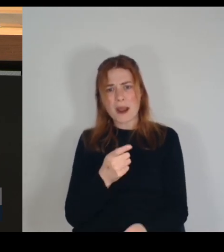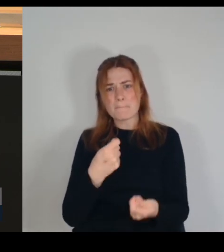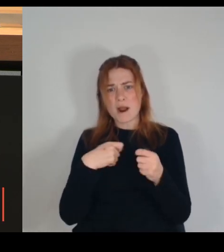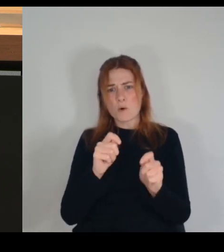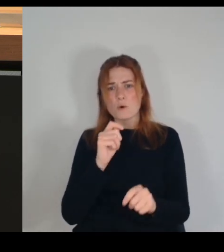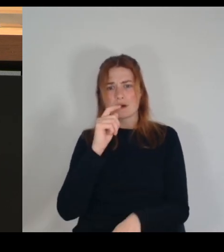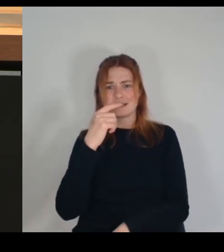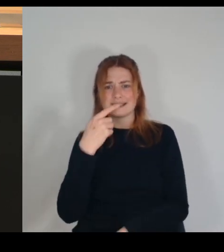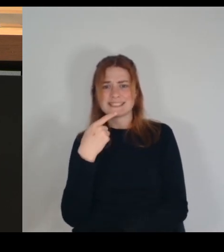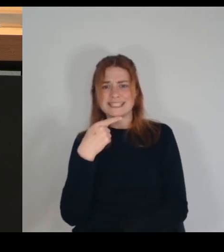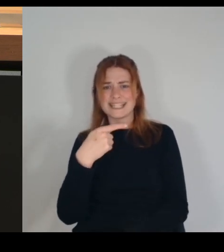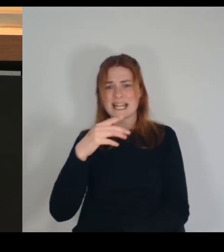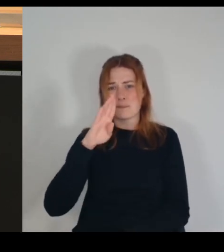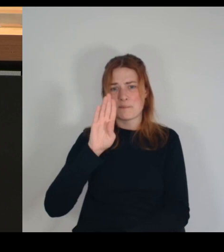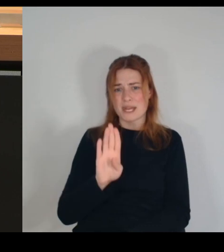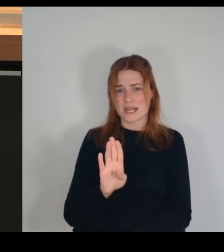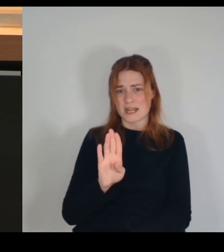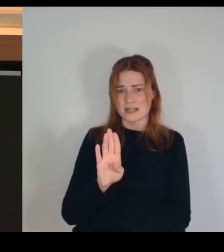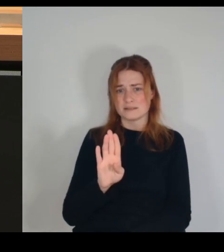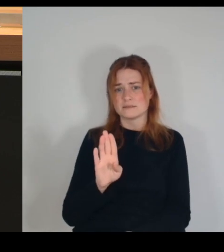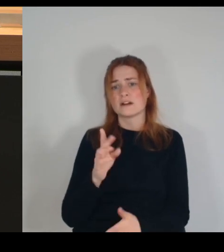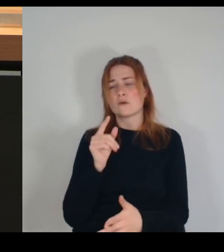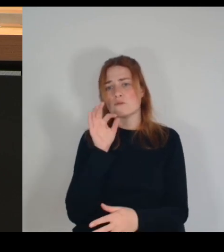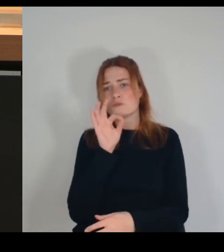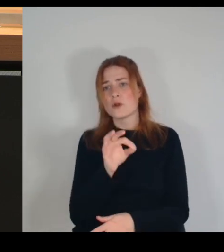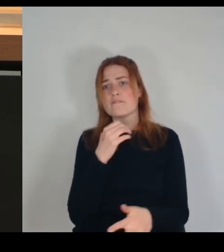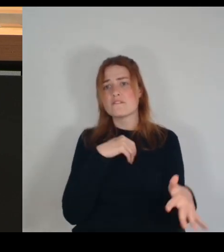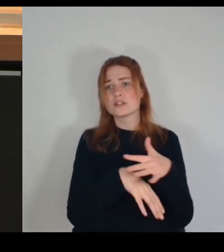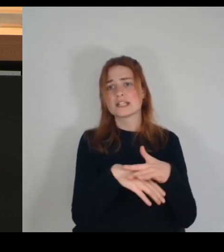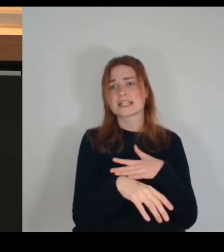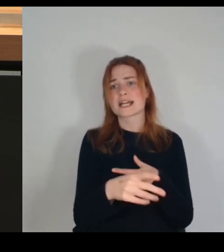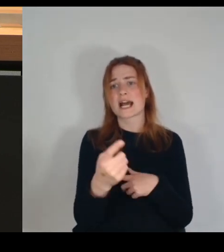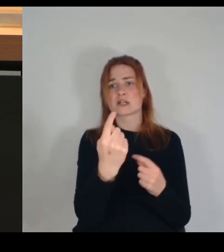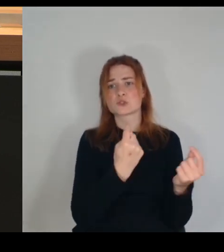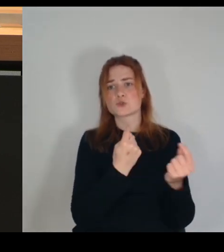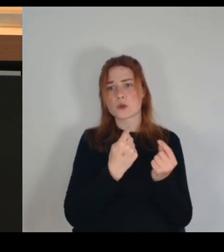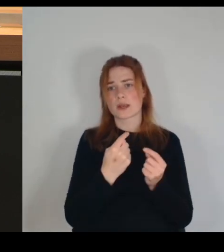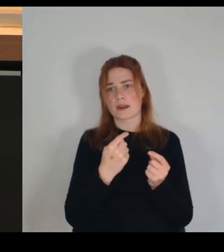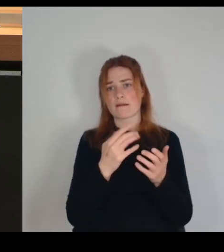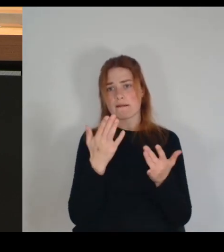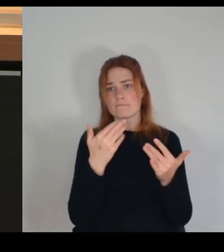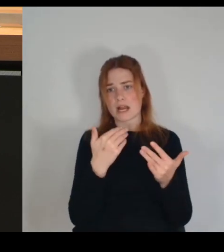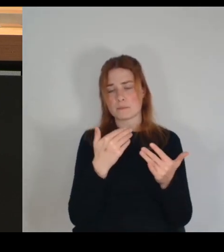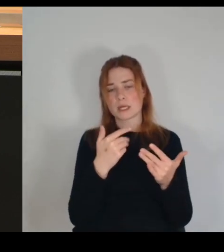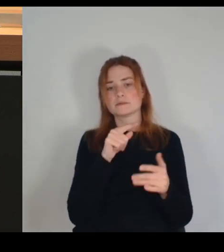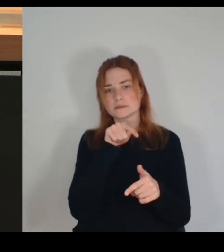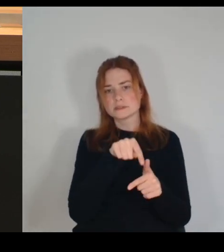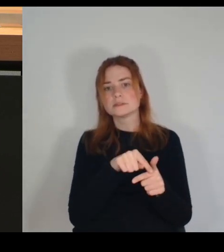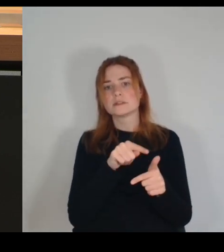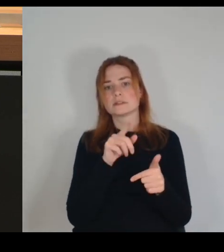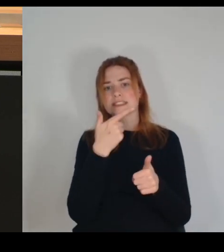Dieses Sonderbaurecht ist aber kein Muss. Und da drängt sich mir die Frage auf Warum nutzen wir diese Kannbestimmung